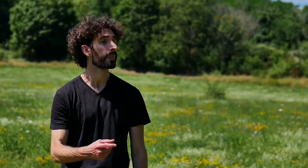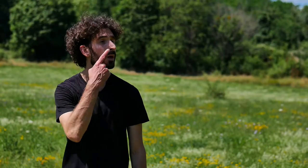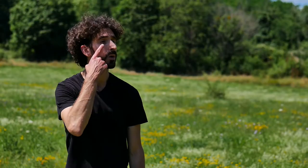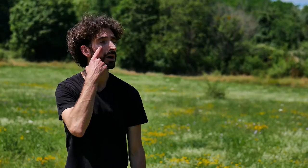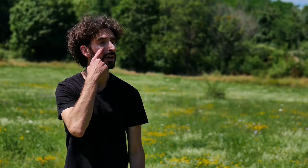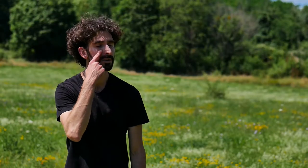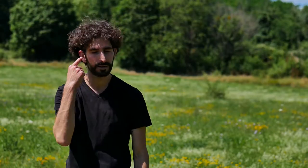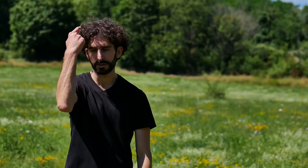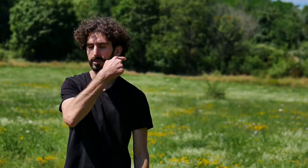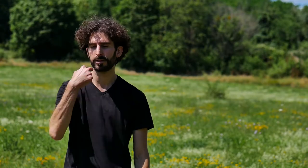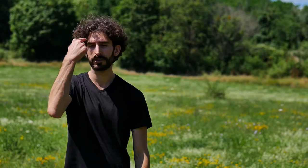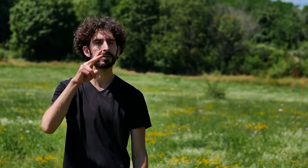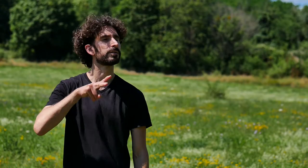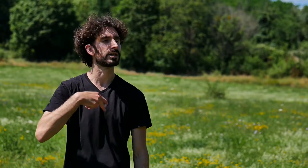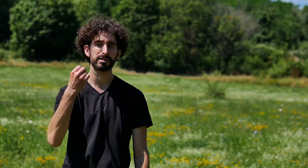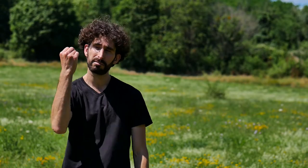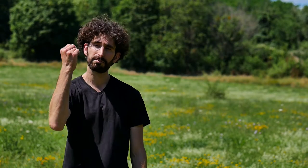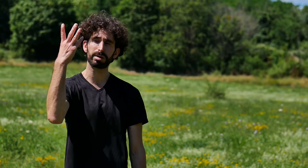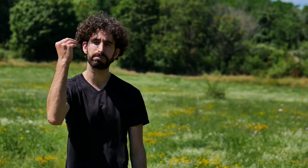Regarde. * Visage pris en photo *